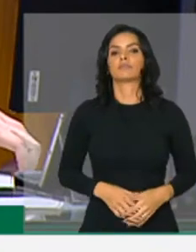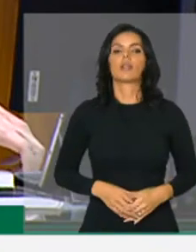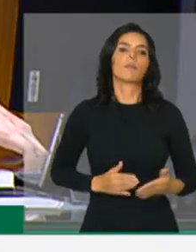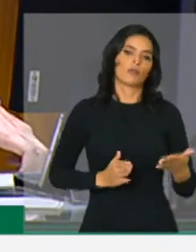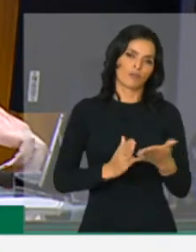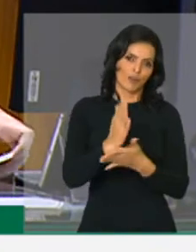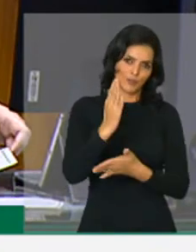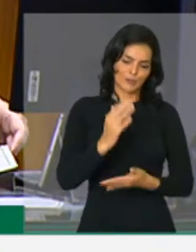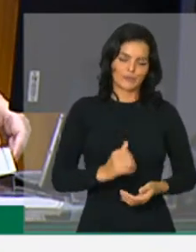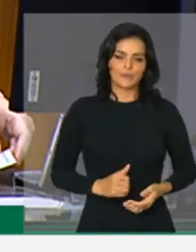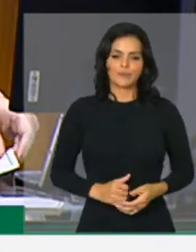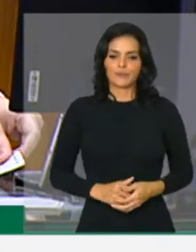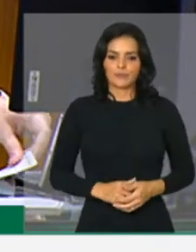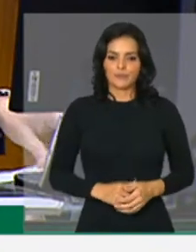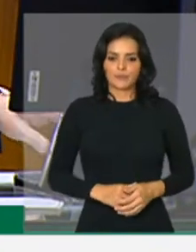PASSA-SE A VOTAÇÃO.